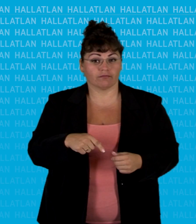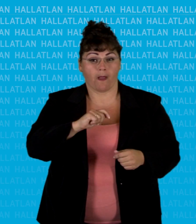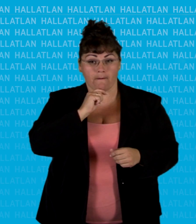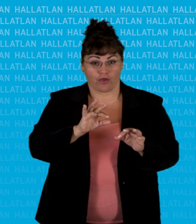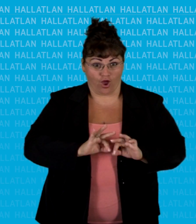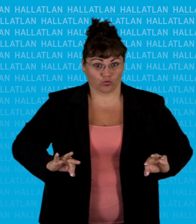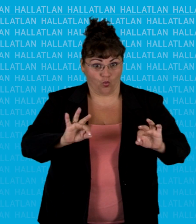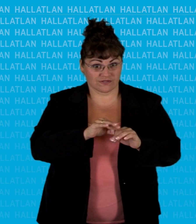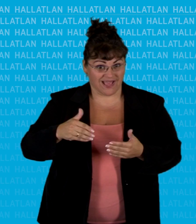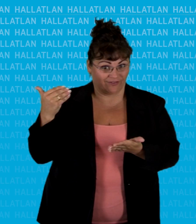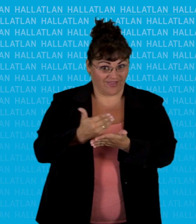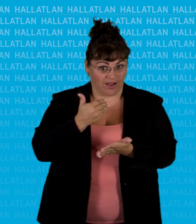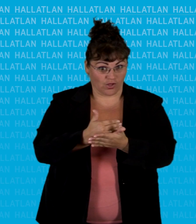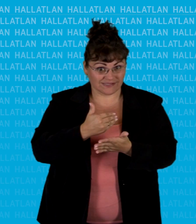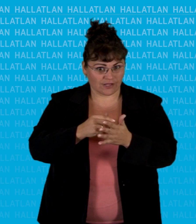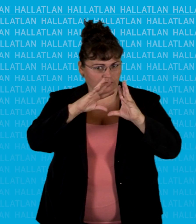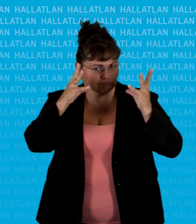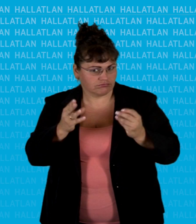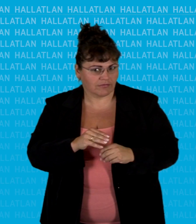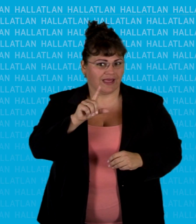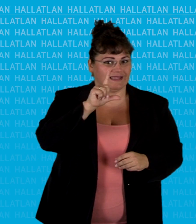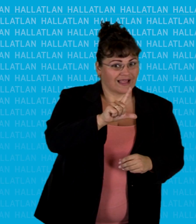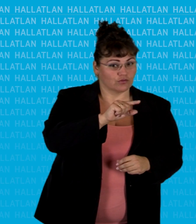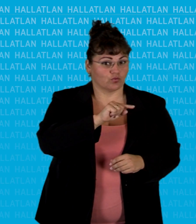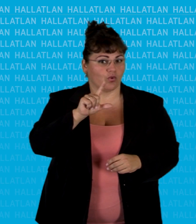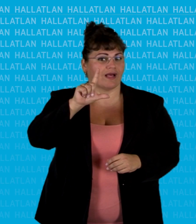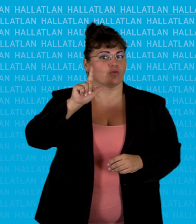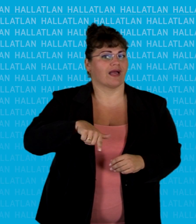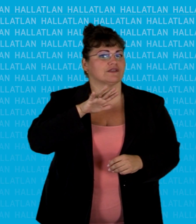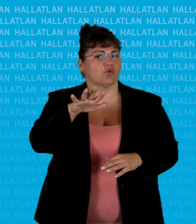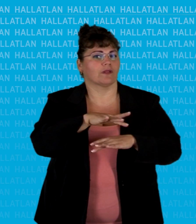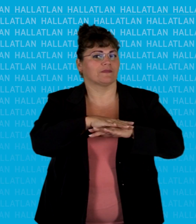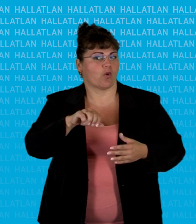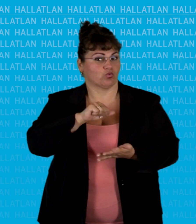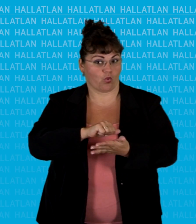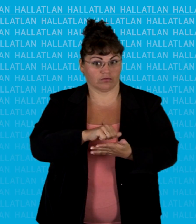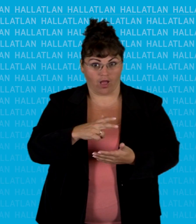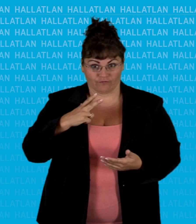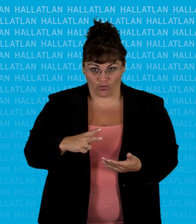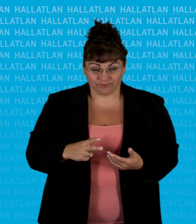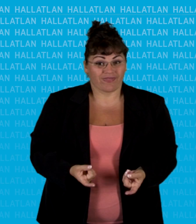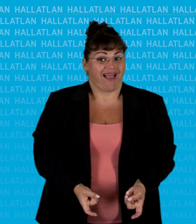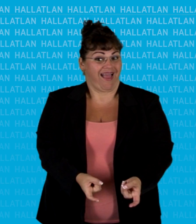Az ország belső búzafelhasználása 2-2,5 millió tonna körüli,